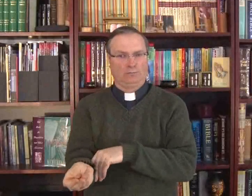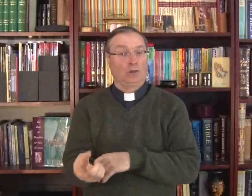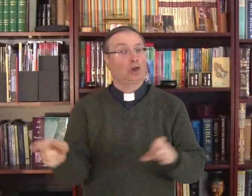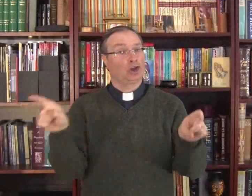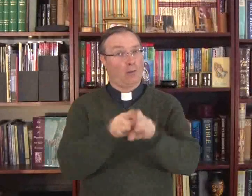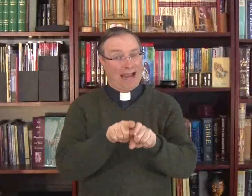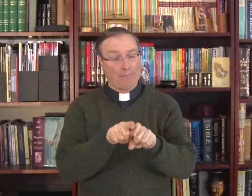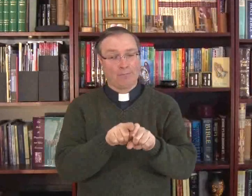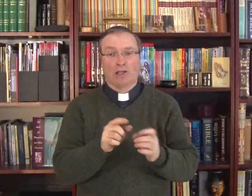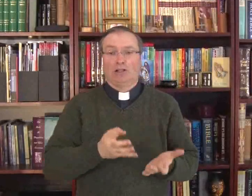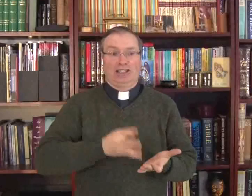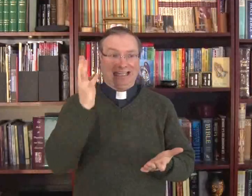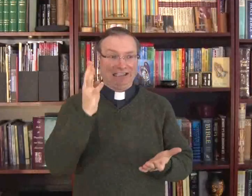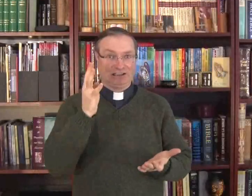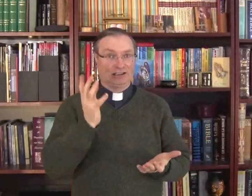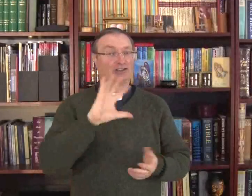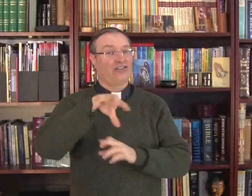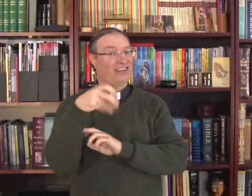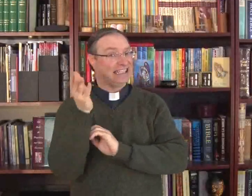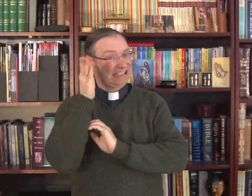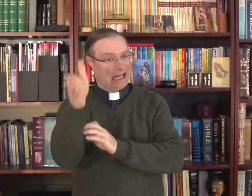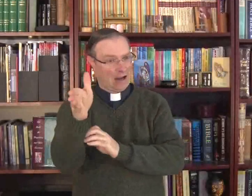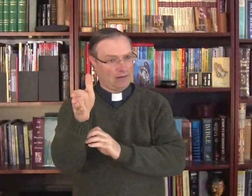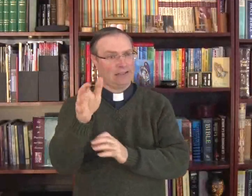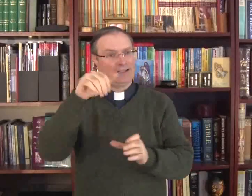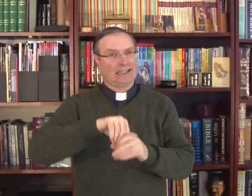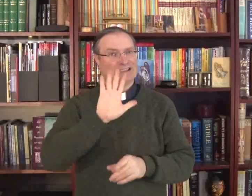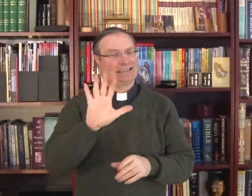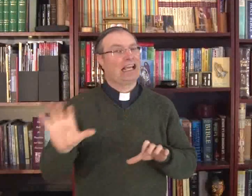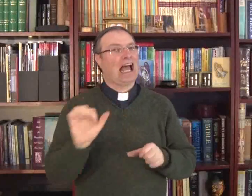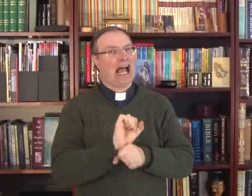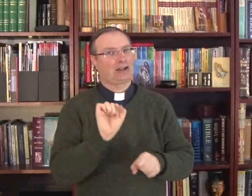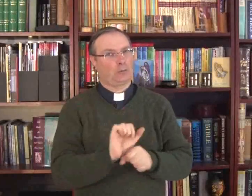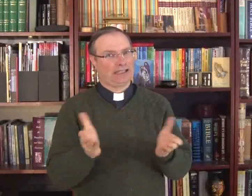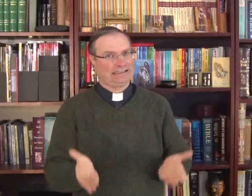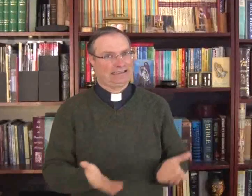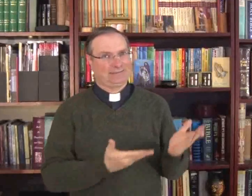De même, le riche se flétrira dans ses entreprises.